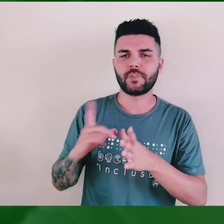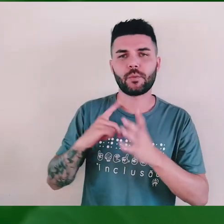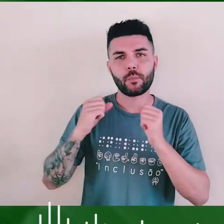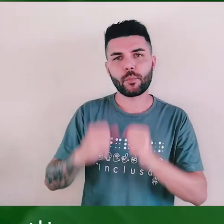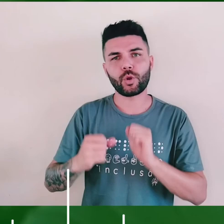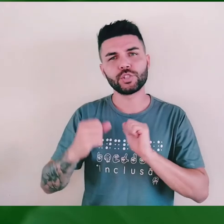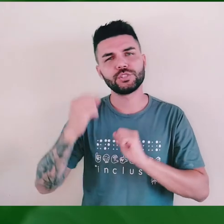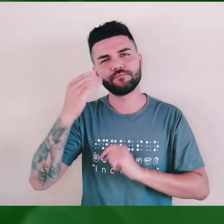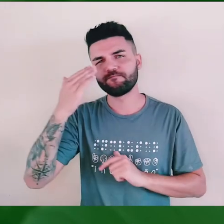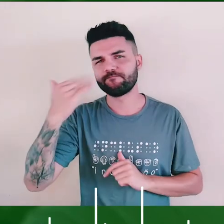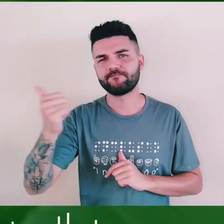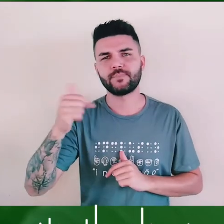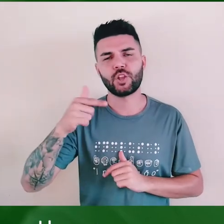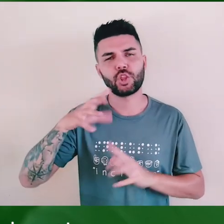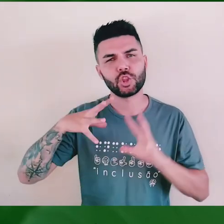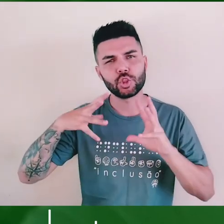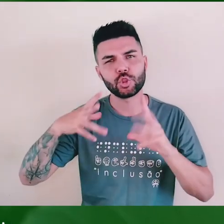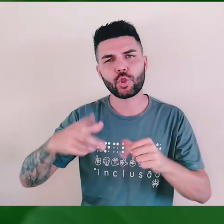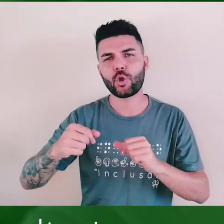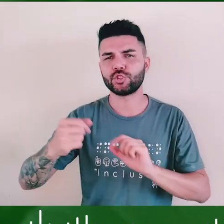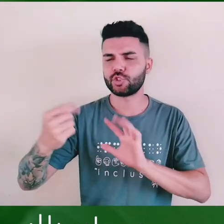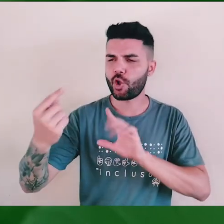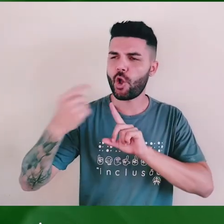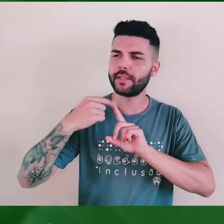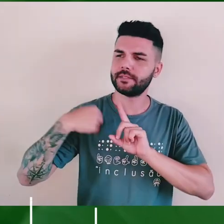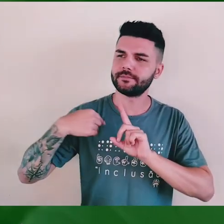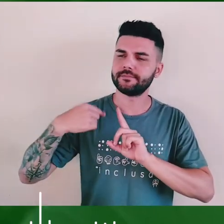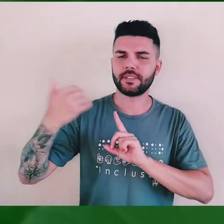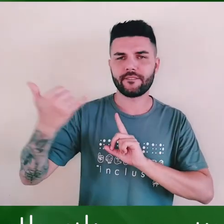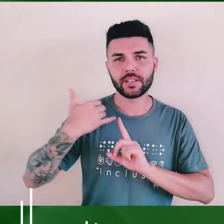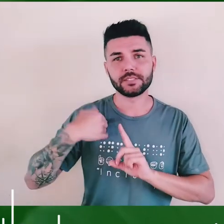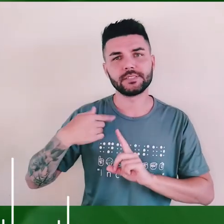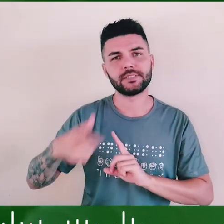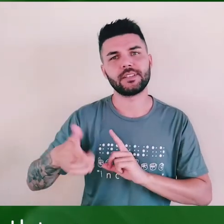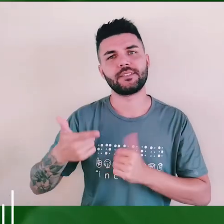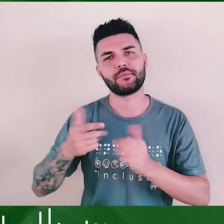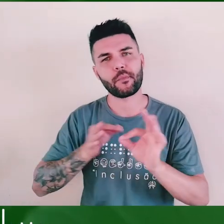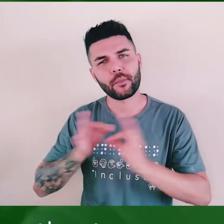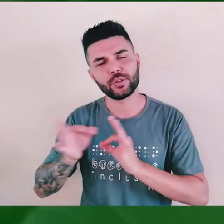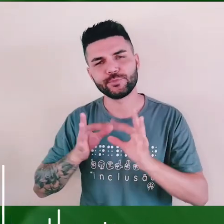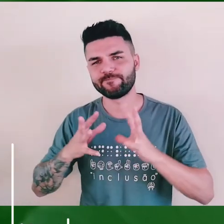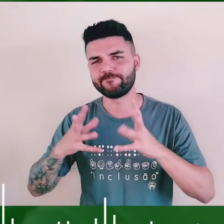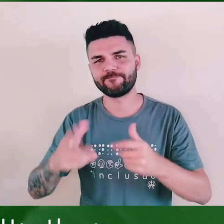Sophia tá falando aqui que você é o maior fã da minha mãe então vamos fazer esse